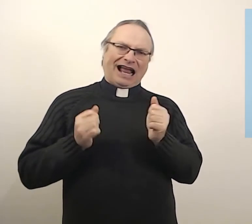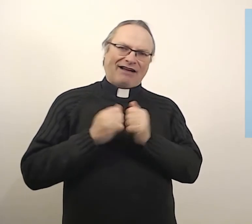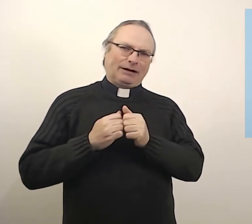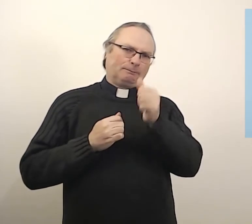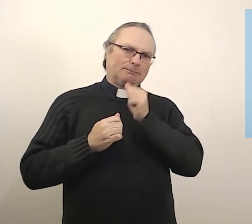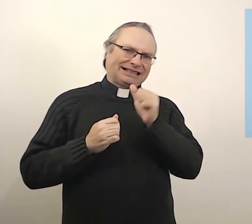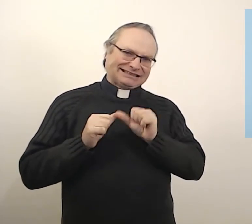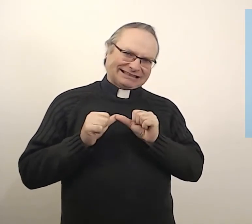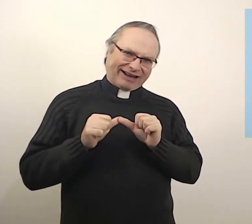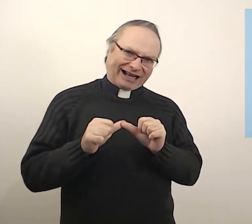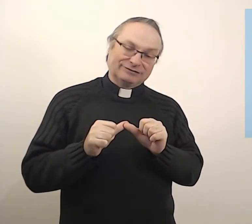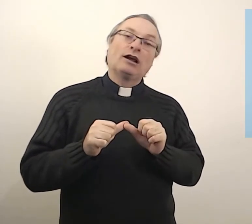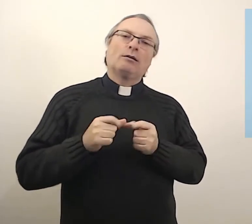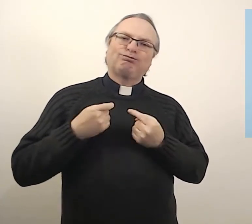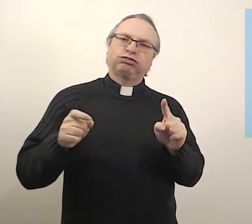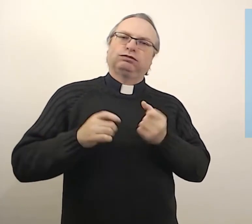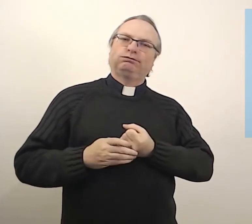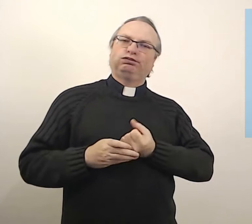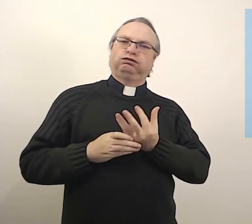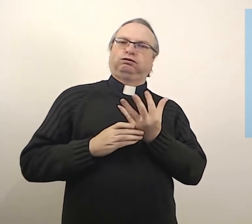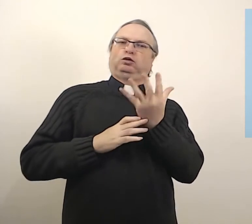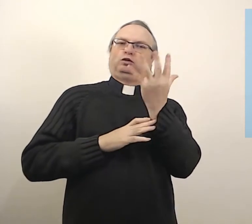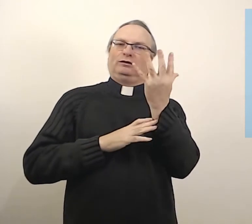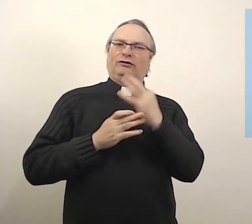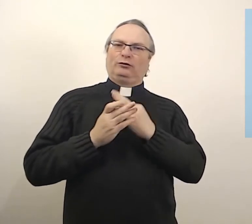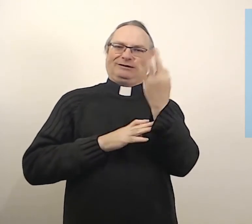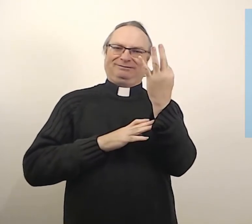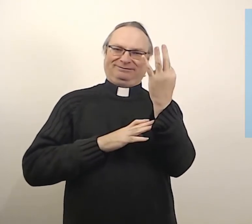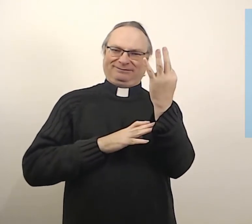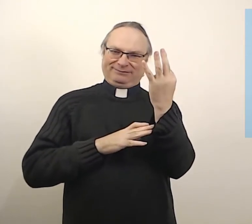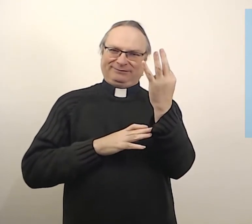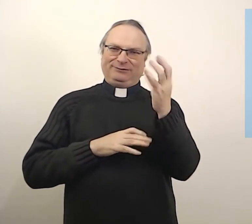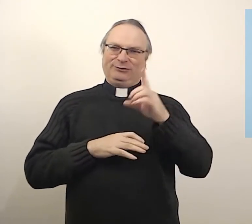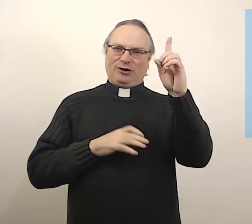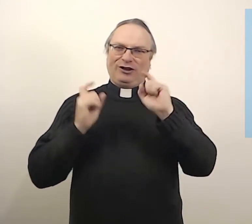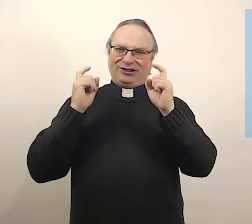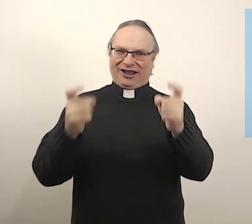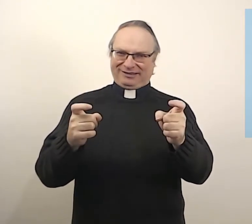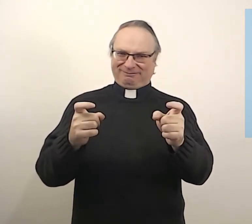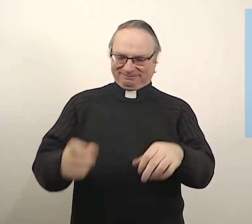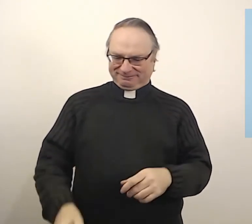avec persévérance produit des bons fruits que Dieu donne.